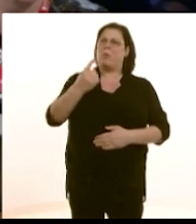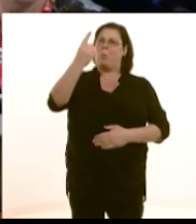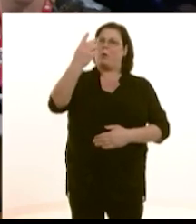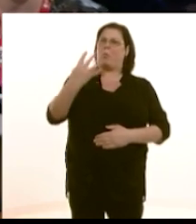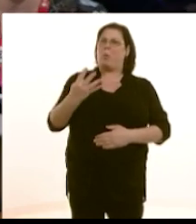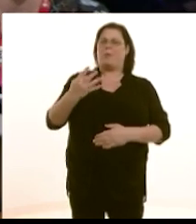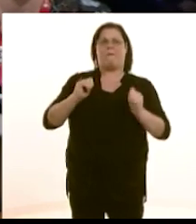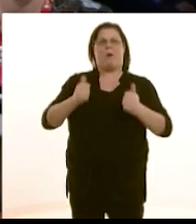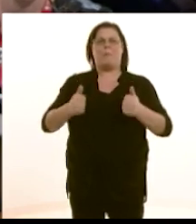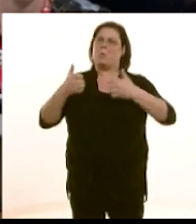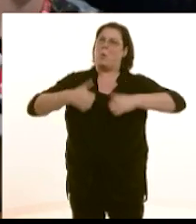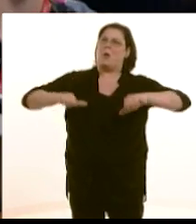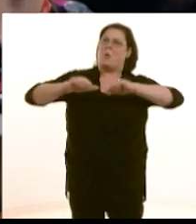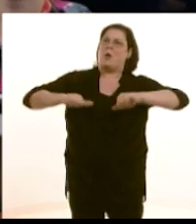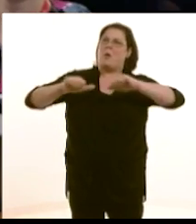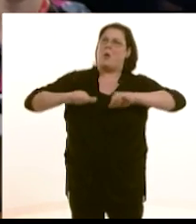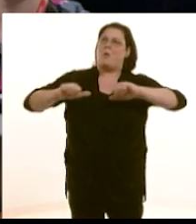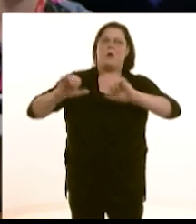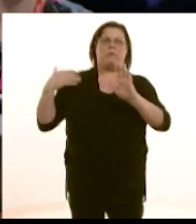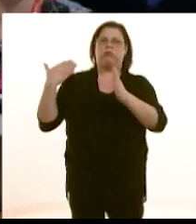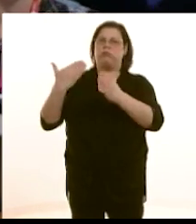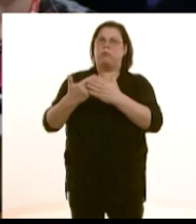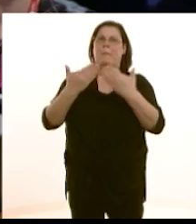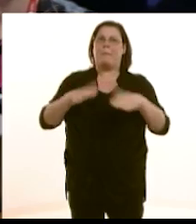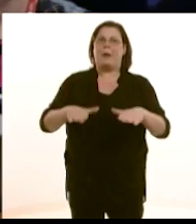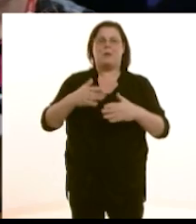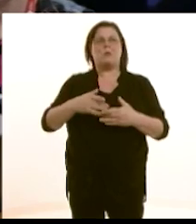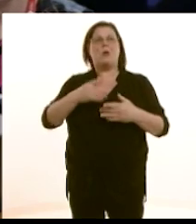siwr bod nifer ohonom ni fel Aelodau Cynulliad wedi derbyn negeseuon gan rai ohonyn nhw sydd